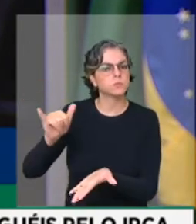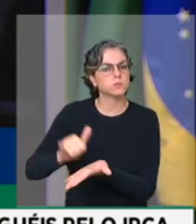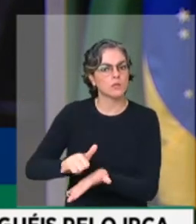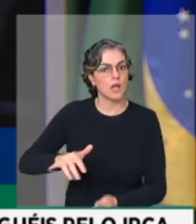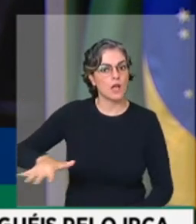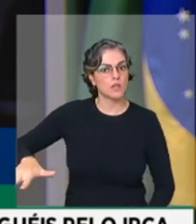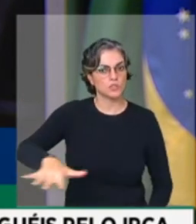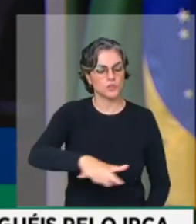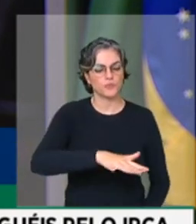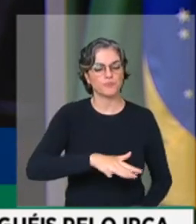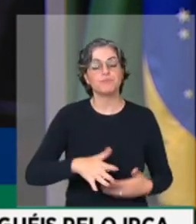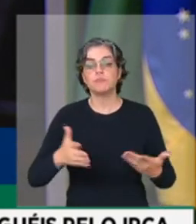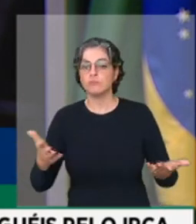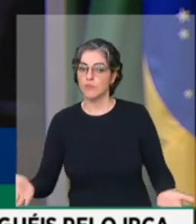EU QUERIA DIZER NA VERDADE QUE PERNAMBUCO ESTÁ APTO PARA